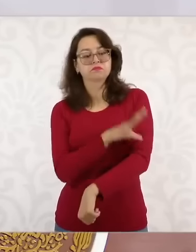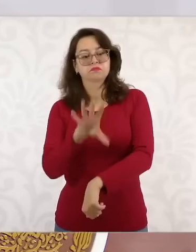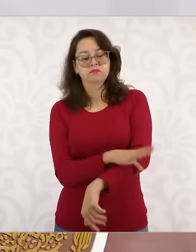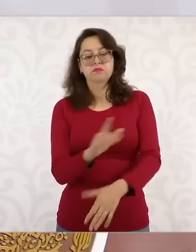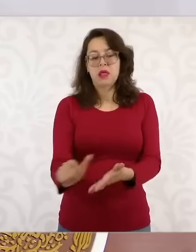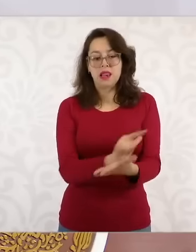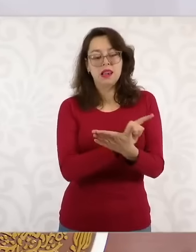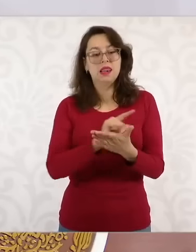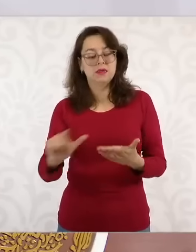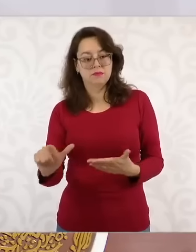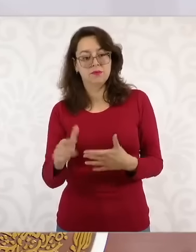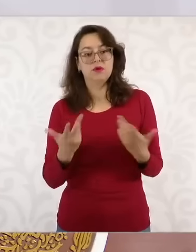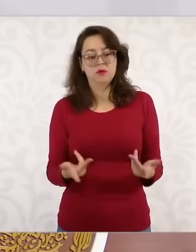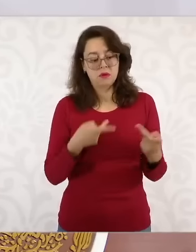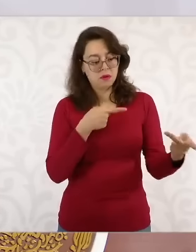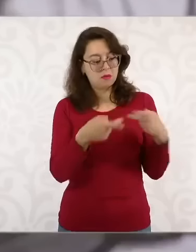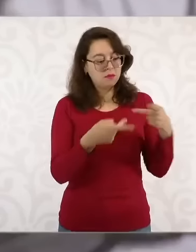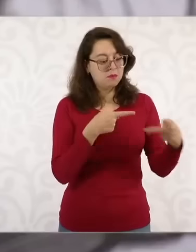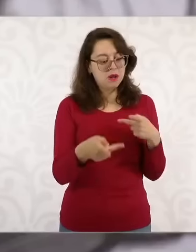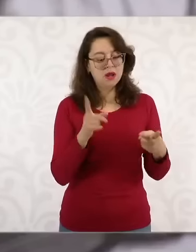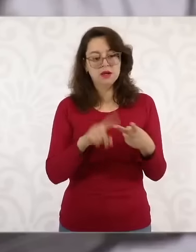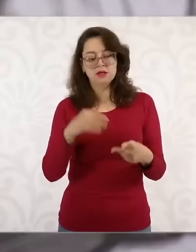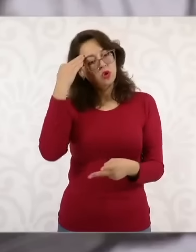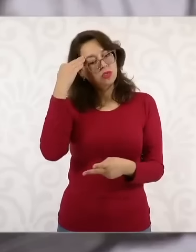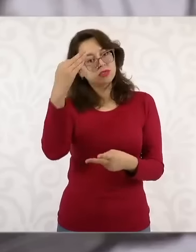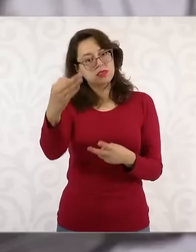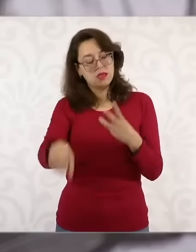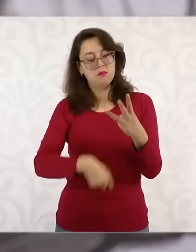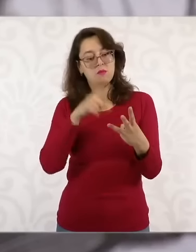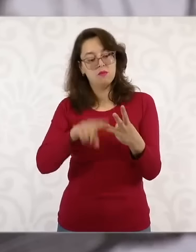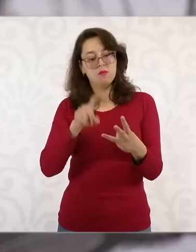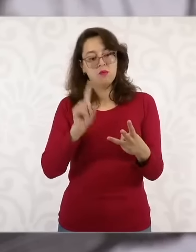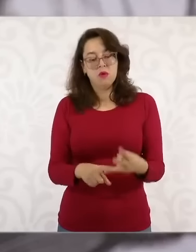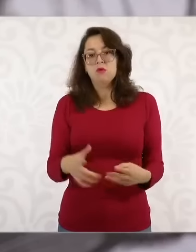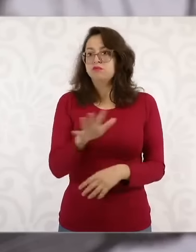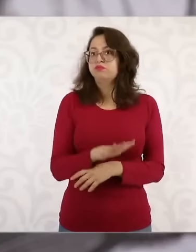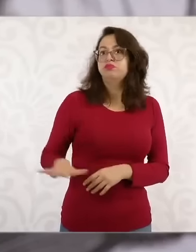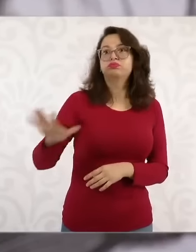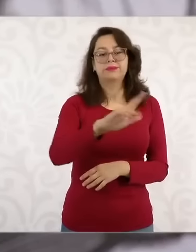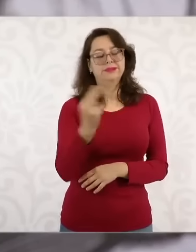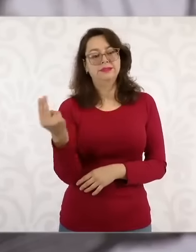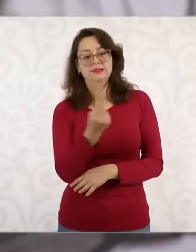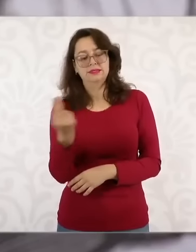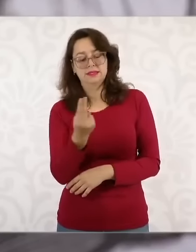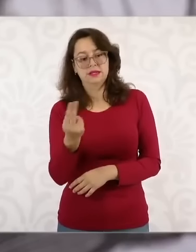eléctrico, cuidando planeación, los tiempos y las condiciones técnicas que requiere el país.